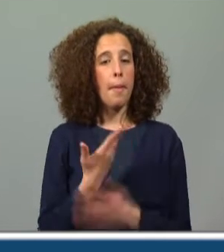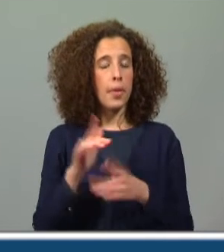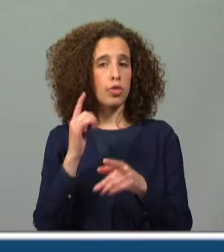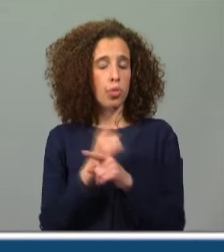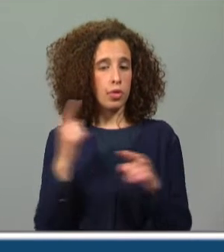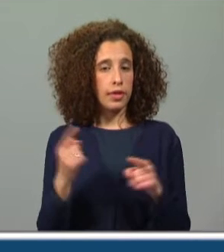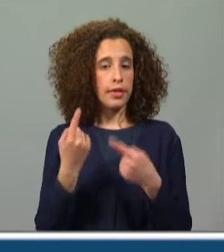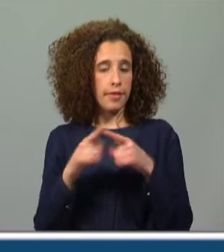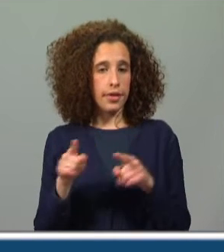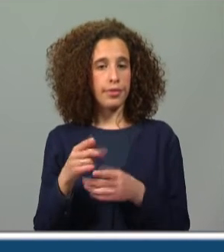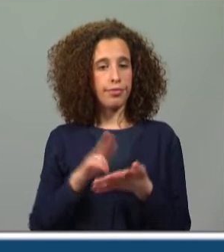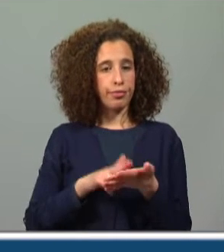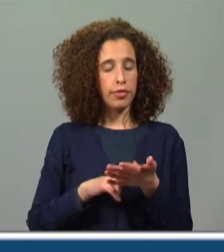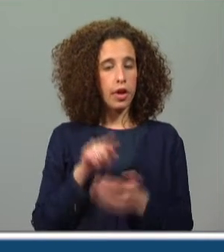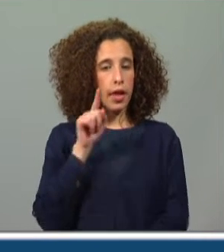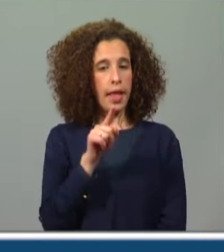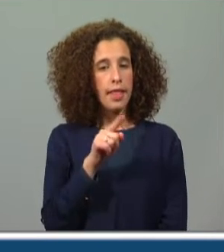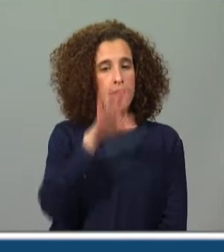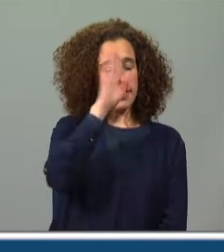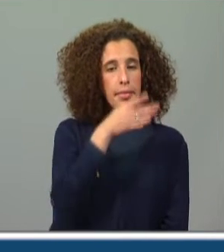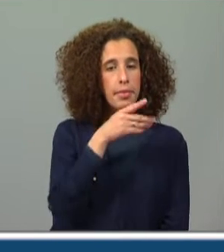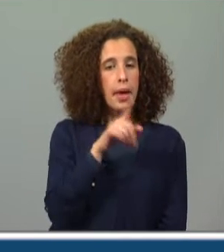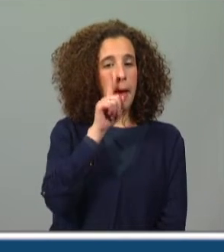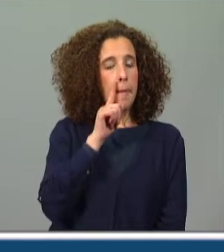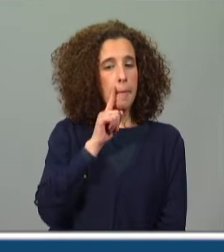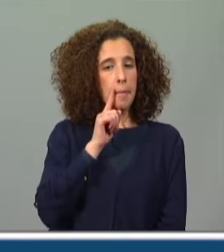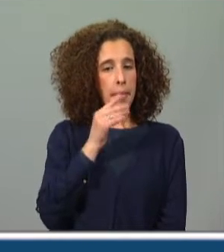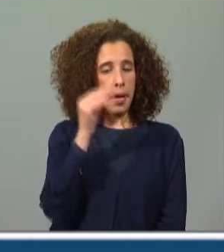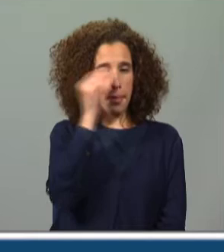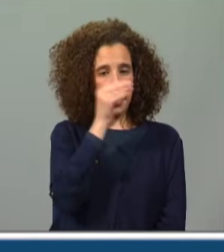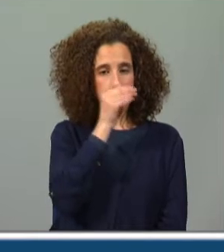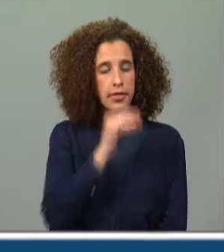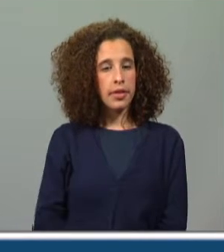razões enquanto ela sabia que estava a mentir e na iminência de ser denunciada 原因，而她知道她是撒謊和被譴責的邊緣